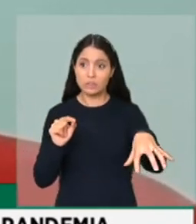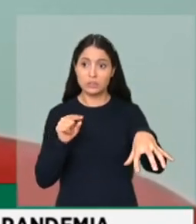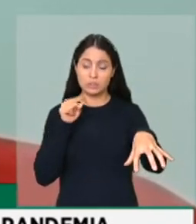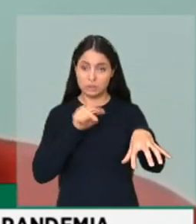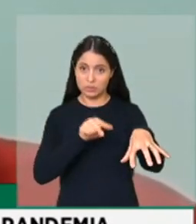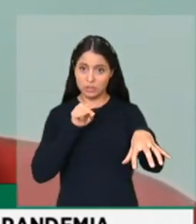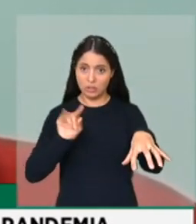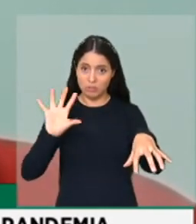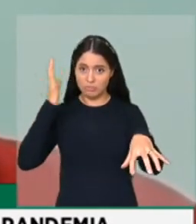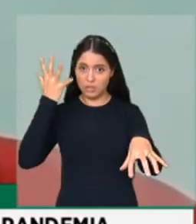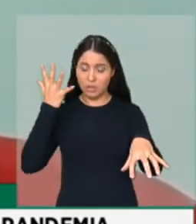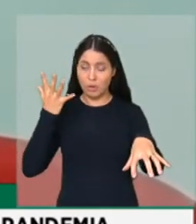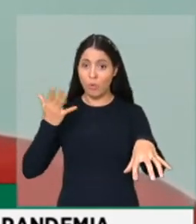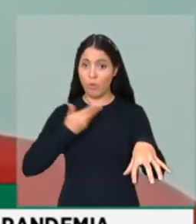ABANDONADO PELO GOVERNO. FOI UM SETOR COMPLETAMENTE